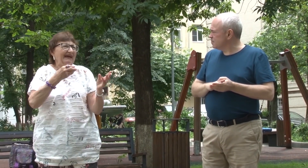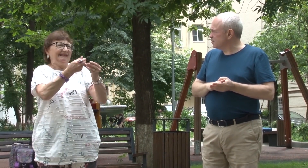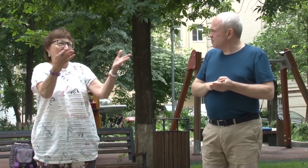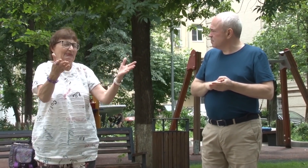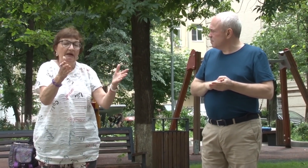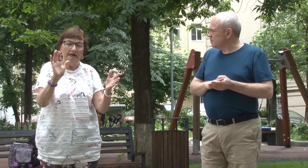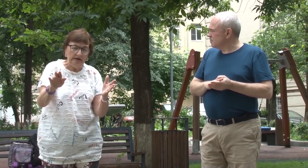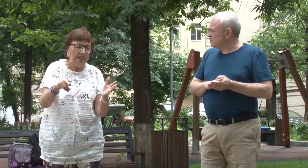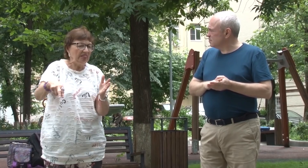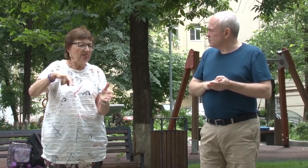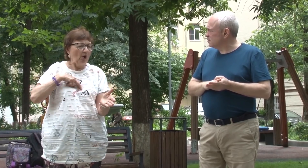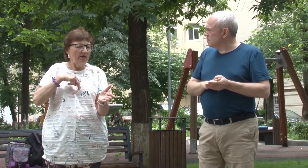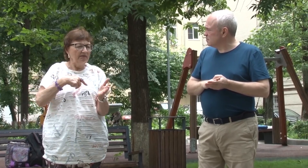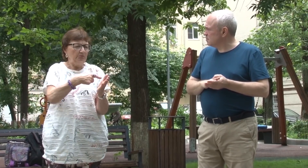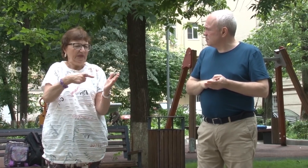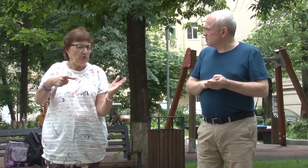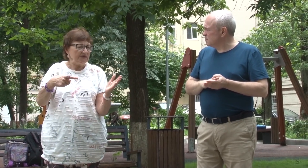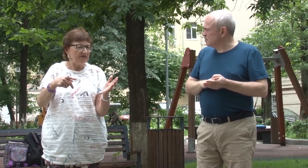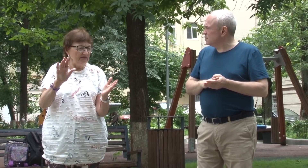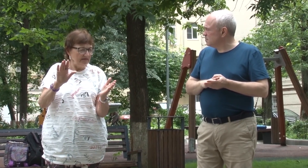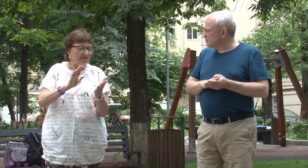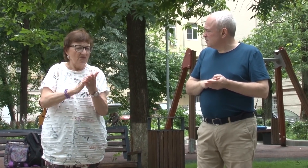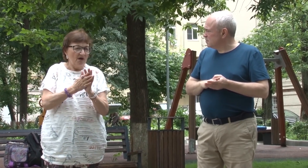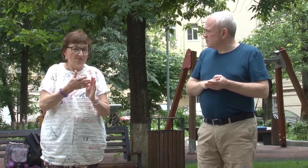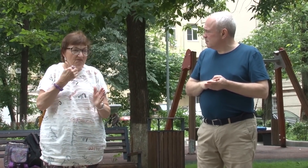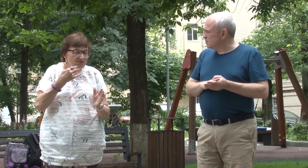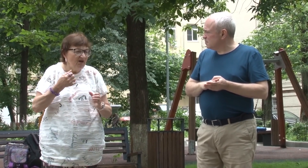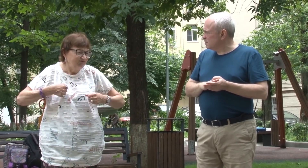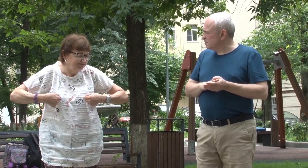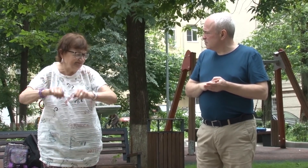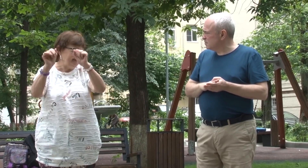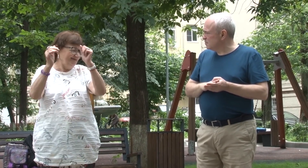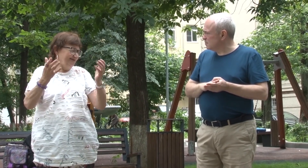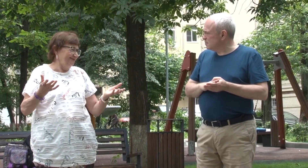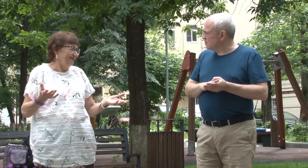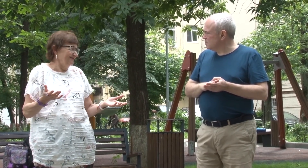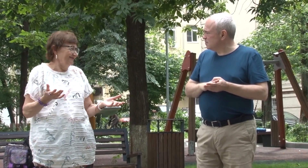Нет? Запишем должок. Если человек не выплачивал долг – его били.